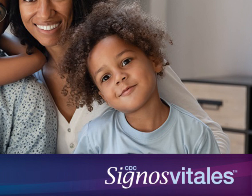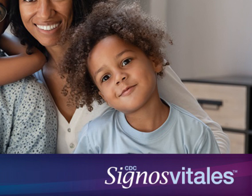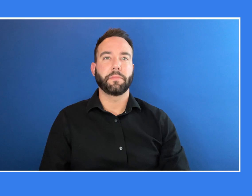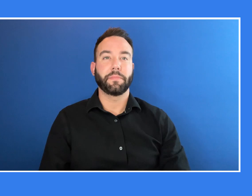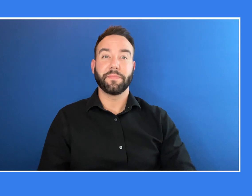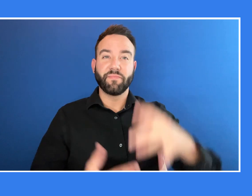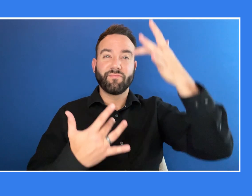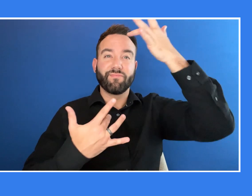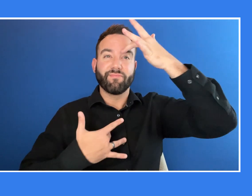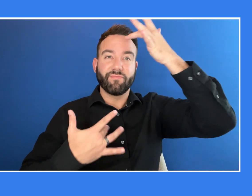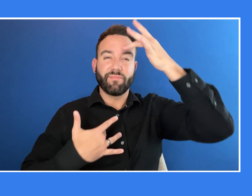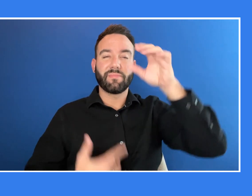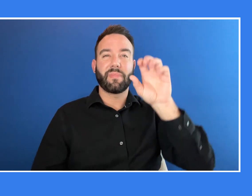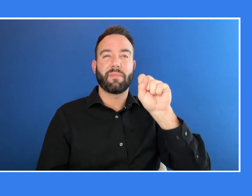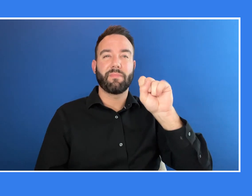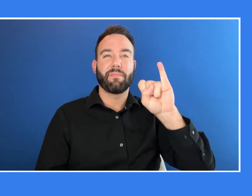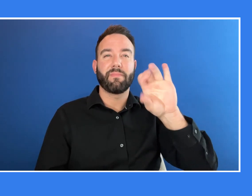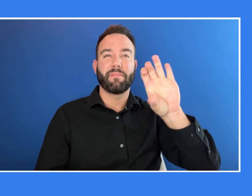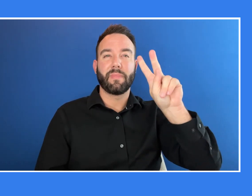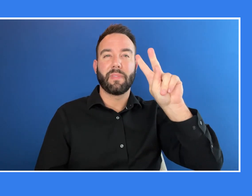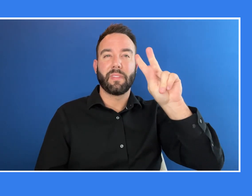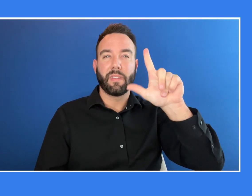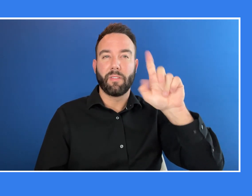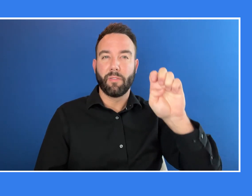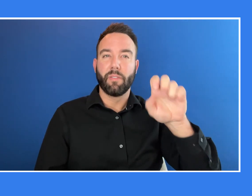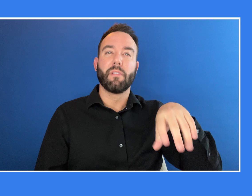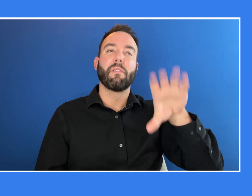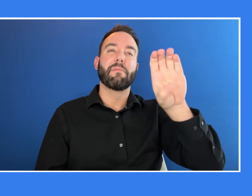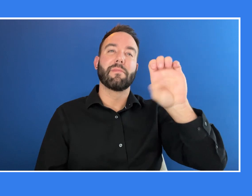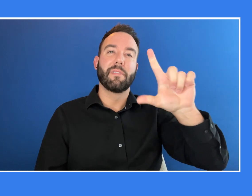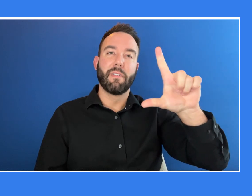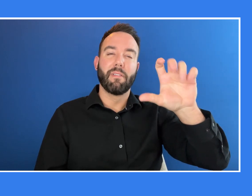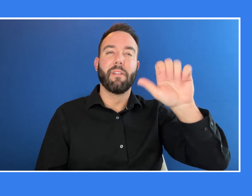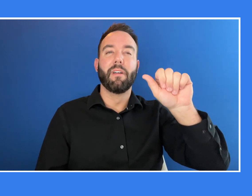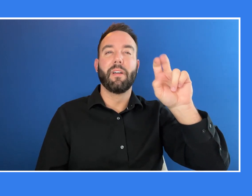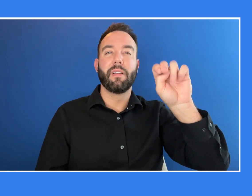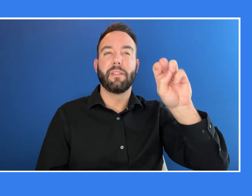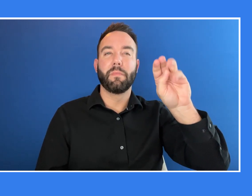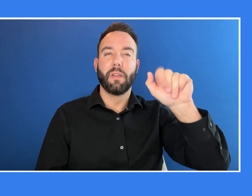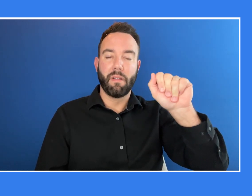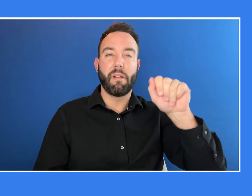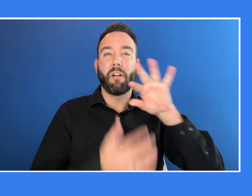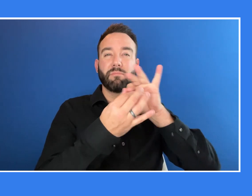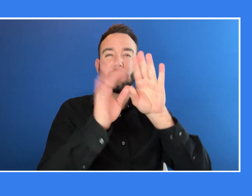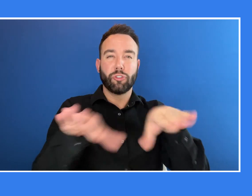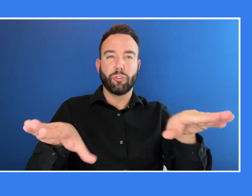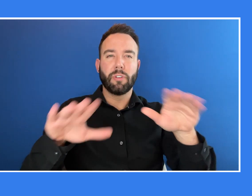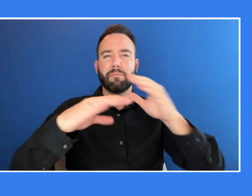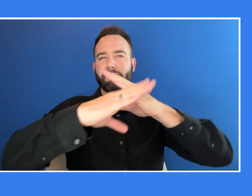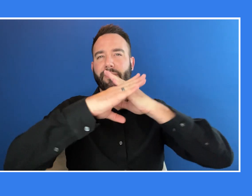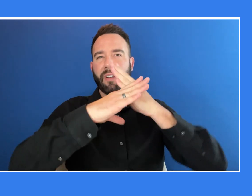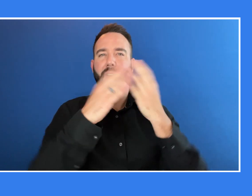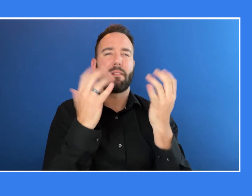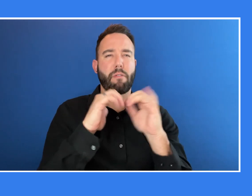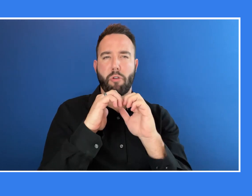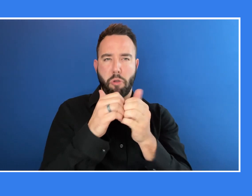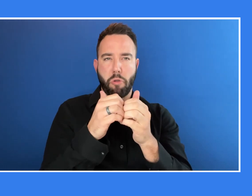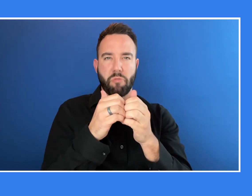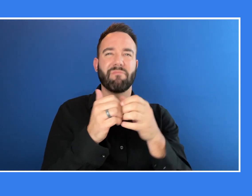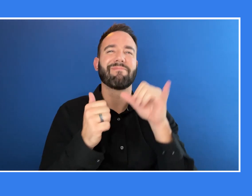[MUJER] CDC Signos Vitales. Cómo prevenir las complicaciones de la anemia de células falciformes en los niños.